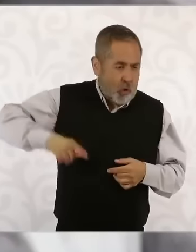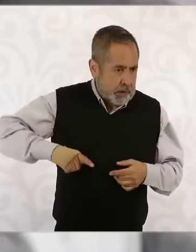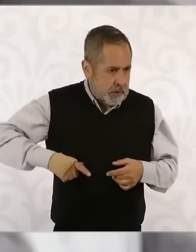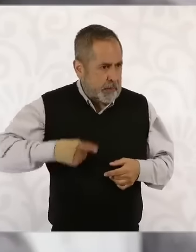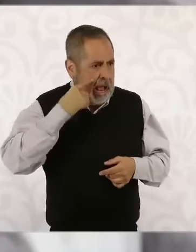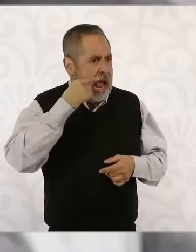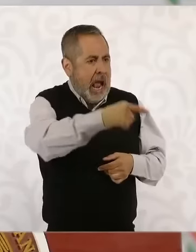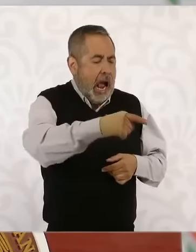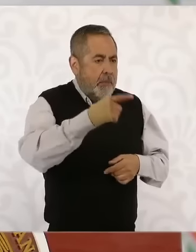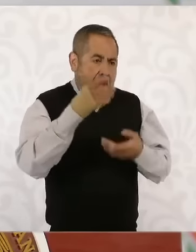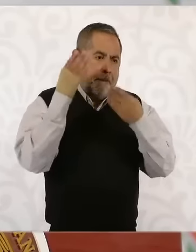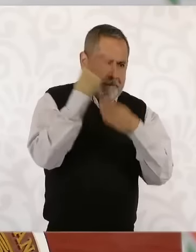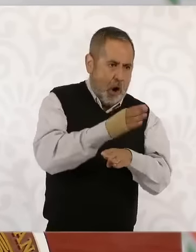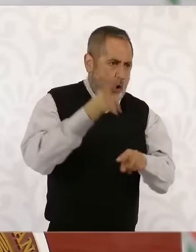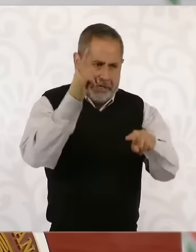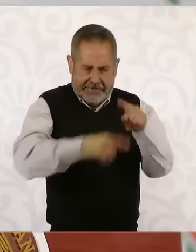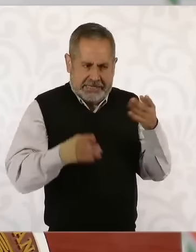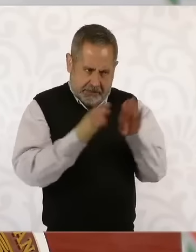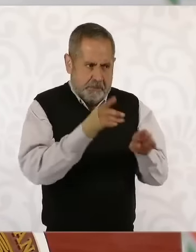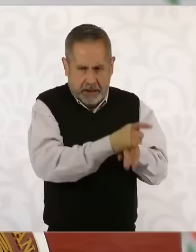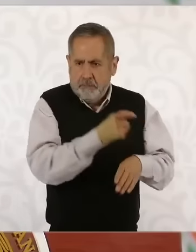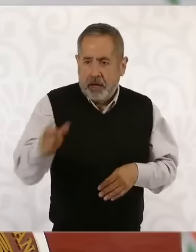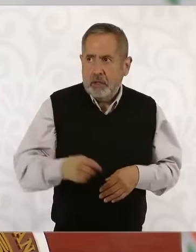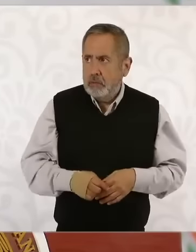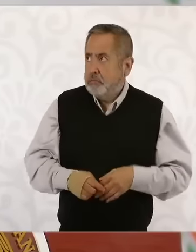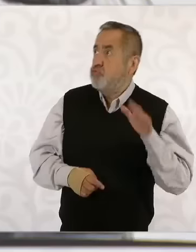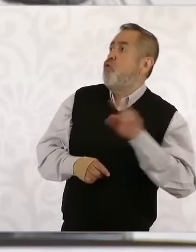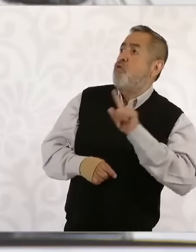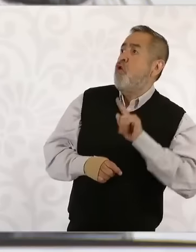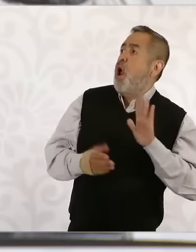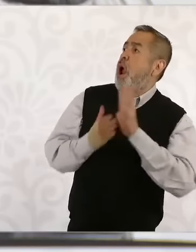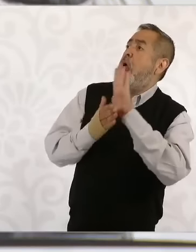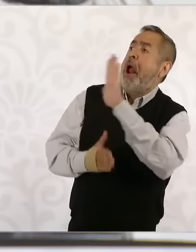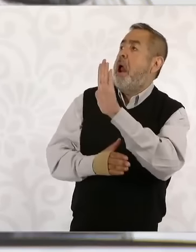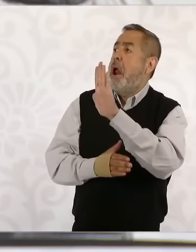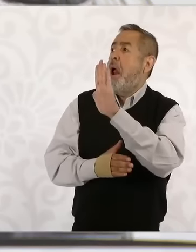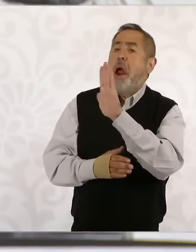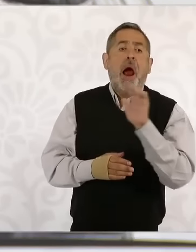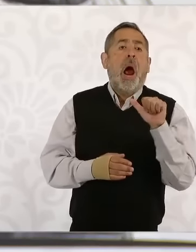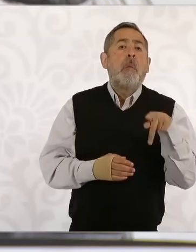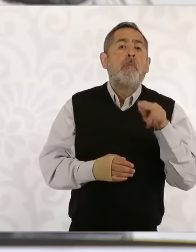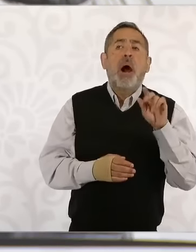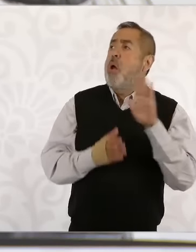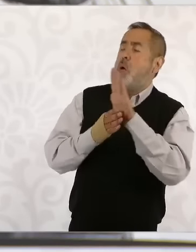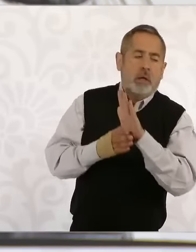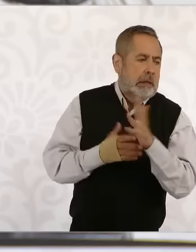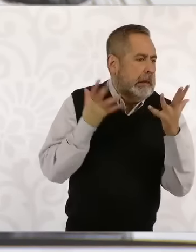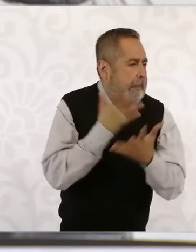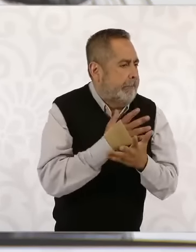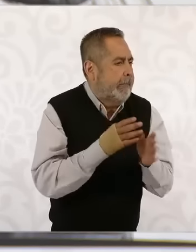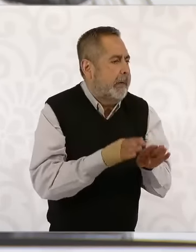presuntos delincuentes. Entonces, en la reforma que se establece, si hay un bloqueo de cuentas por